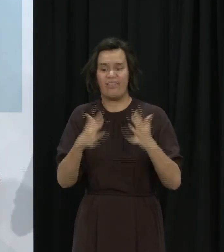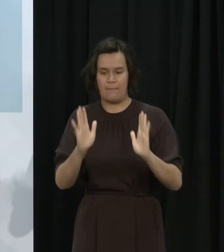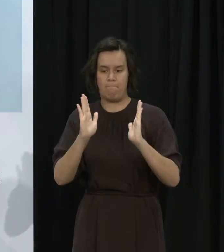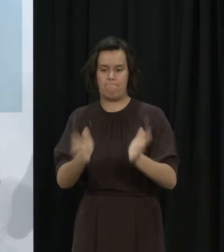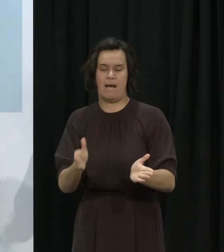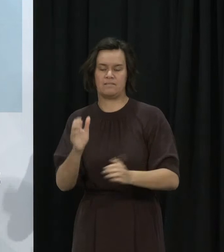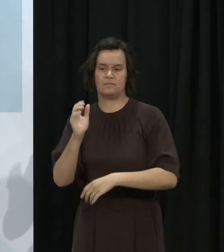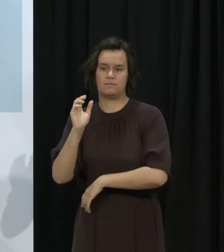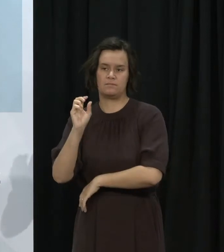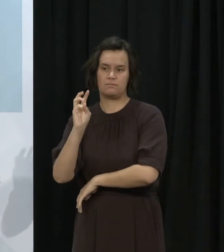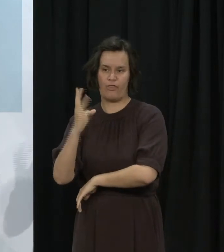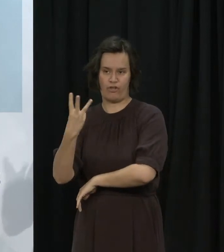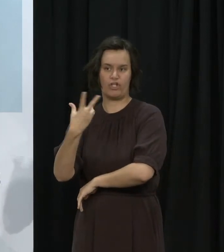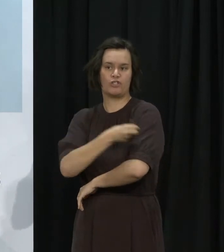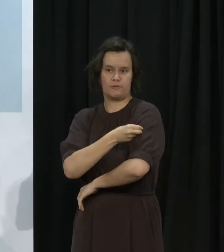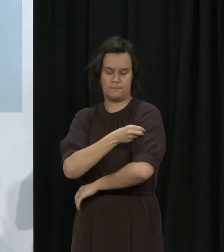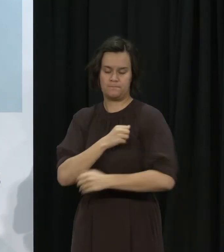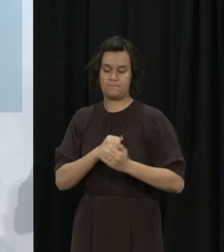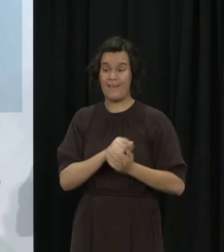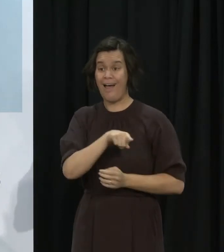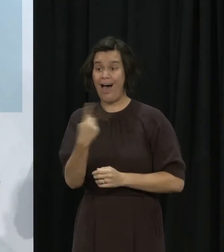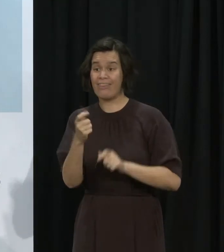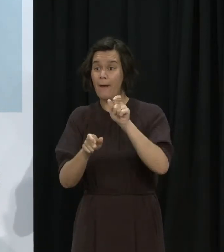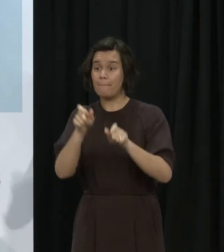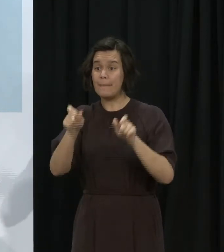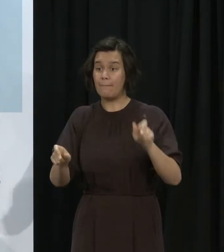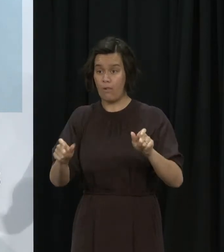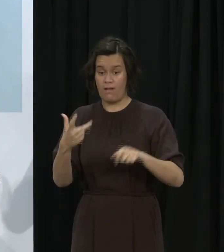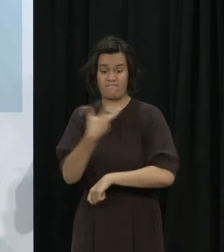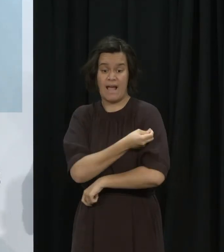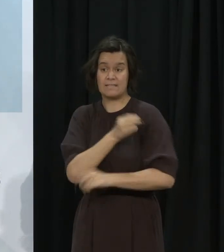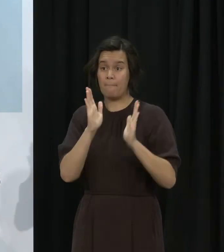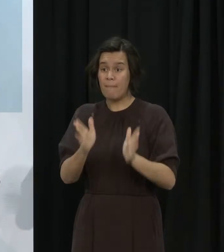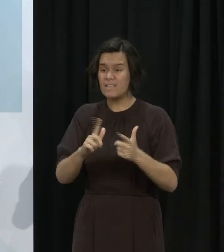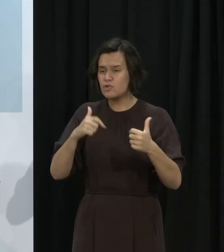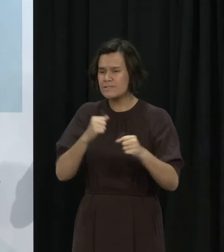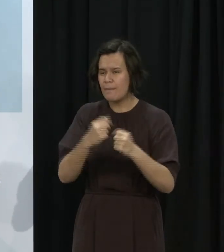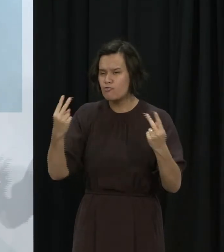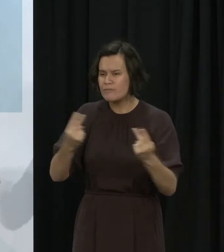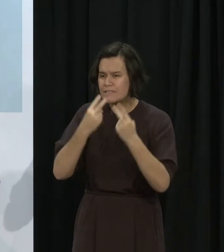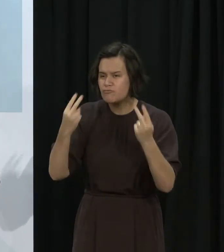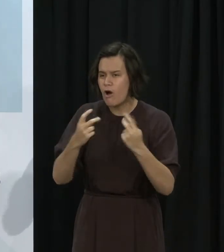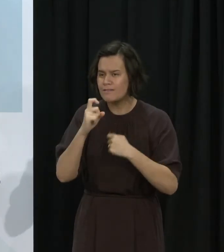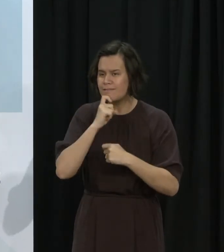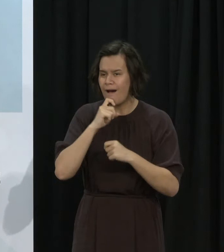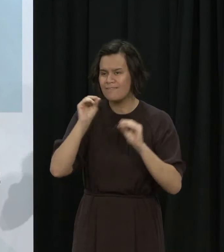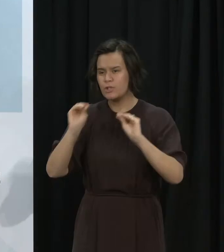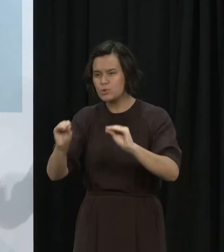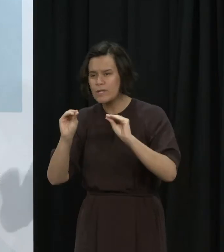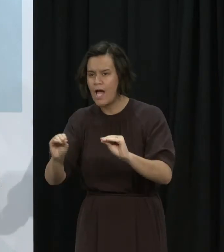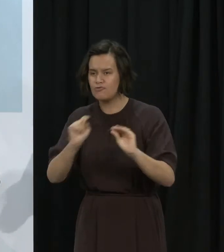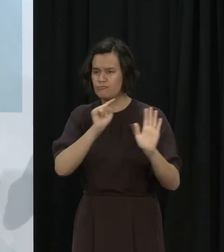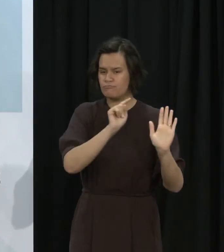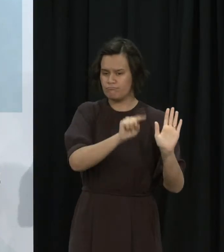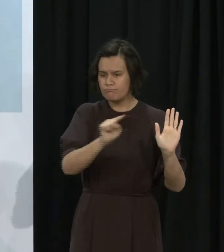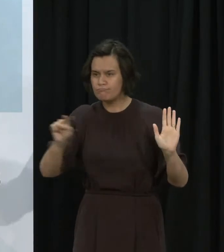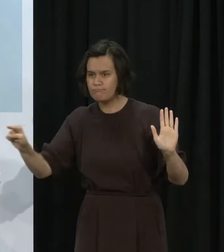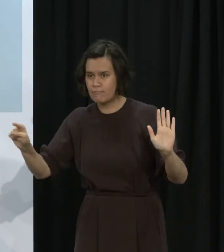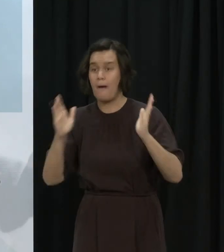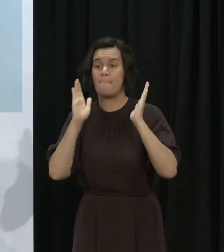horopeta tuarua mo te hunga no tata nei kano kano katoa. Ka pa